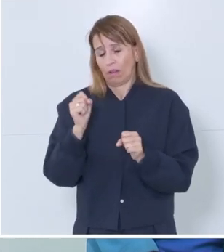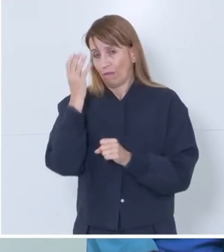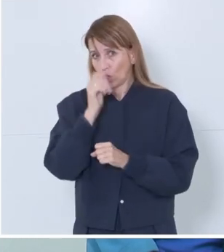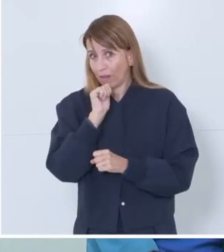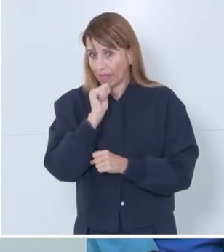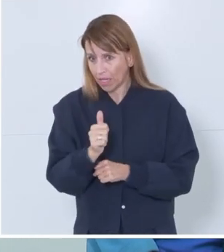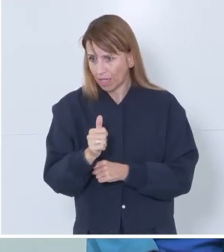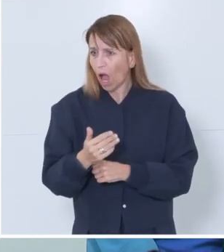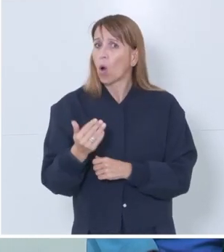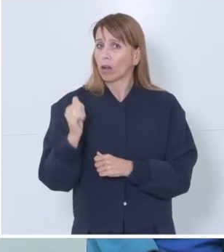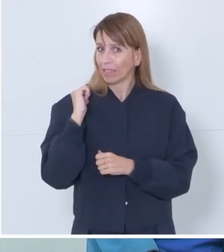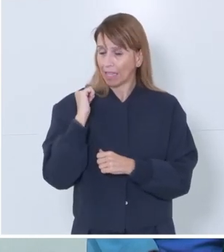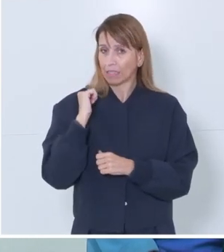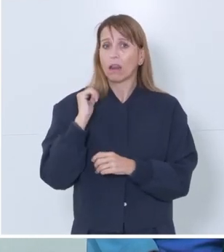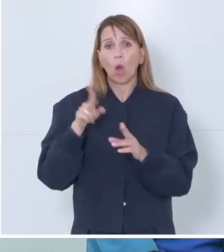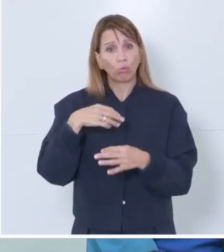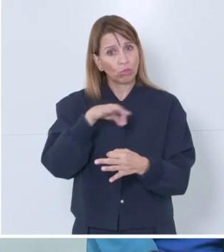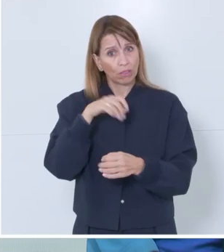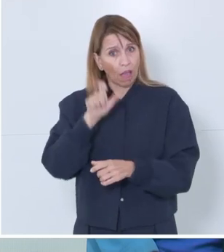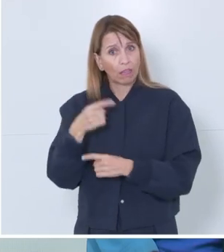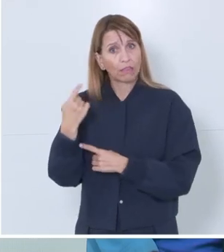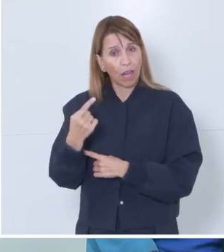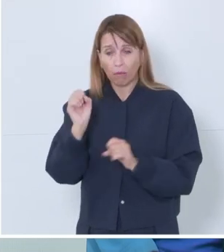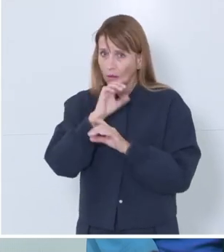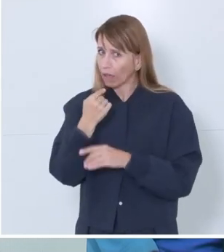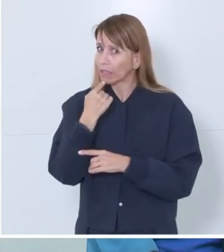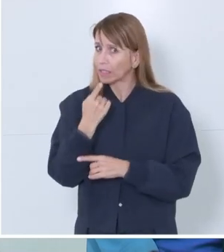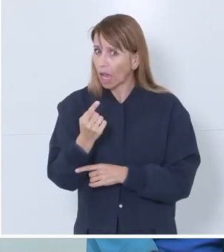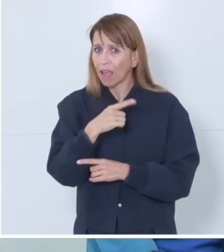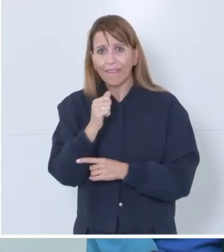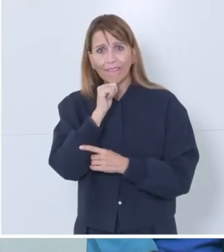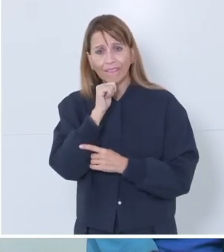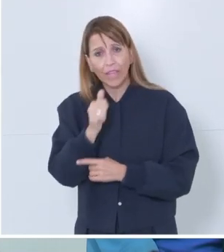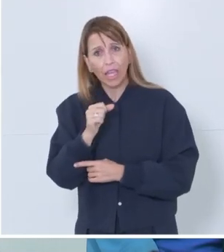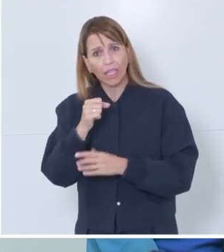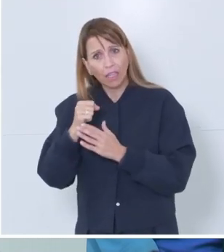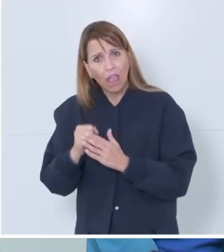deutlich auch noch mal gesagt, dass wir nicht der Steigbügelhalter sind für einen Bundeskanzler